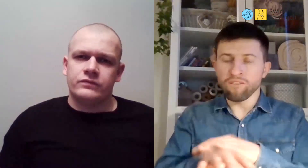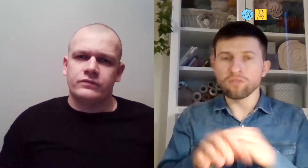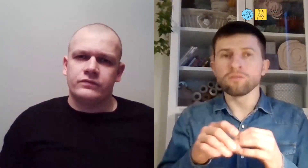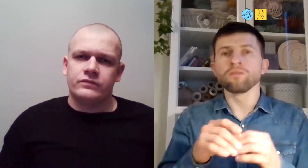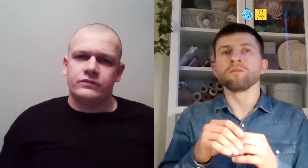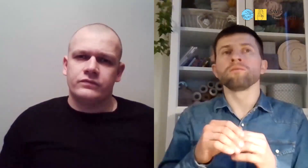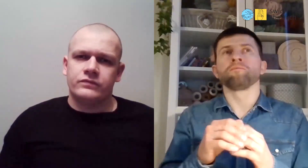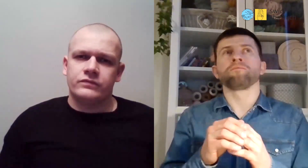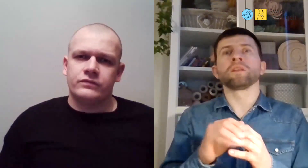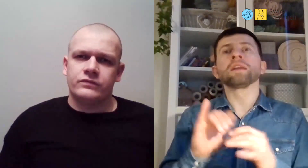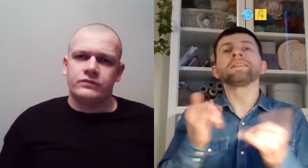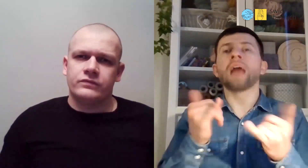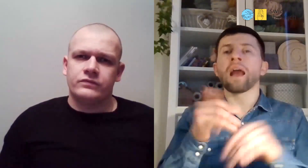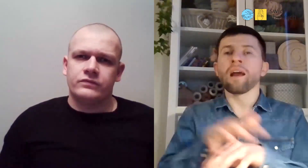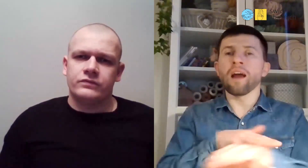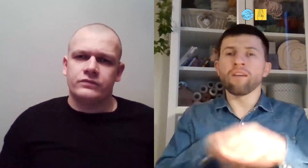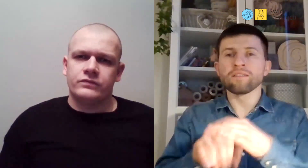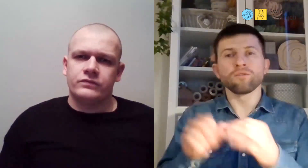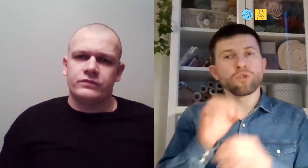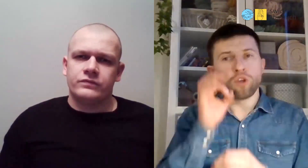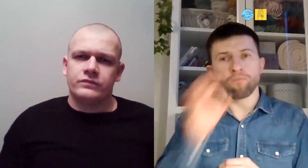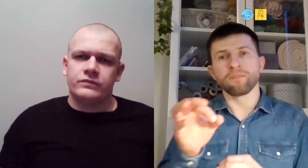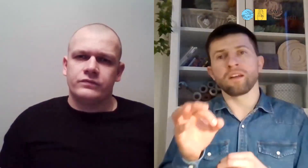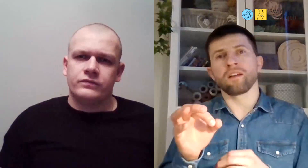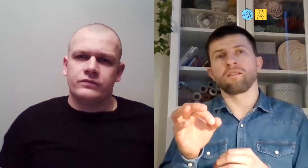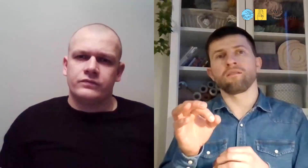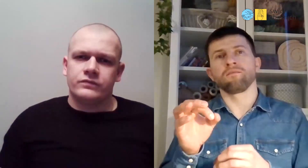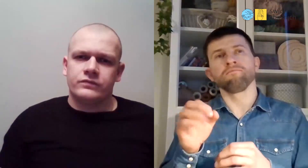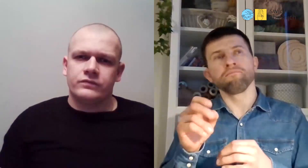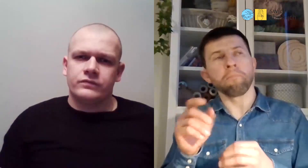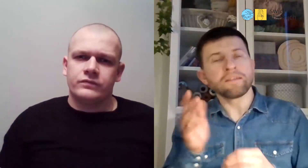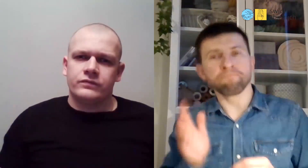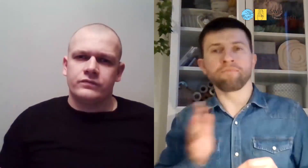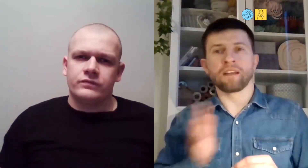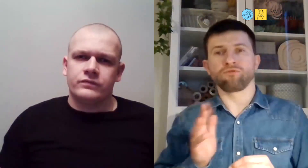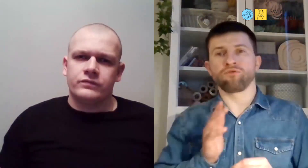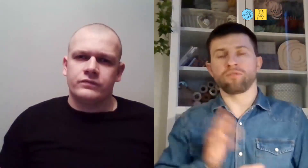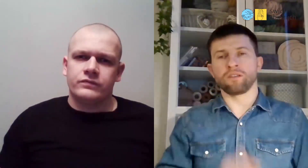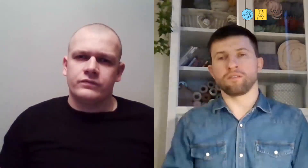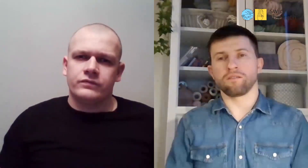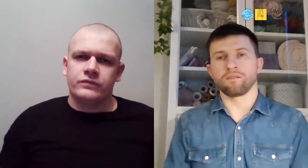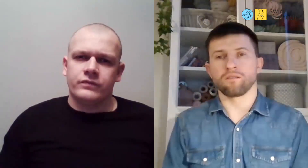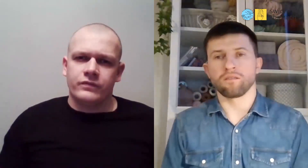Jakie rękawiczki są dobre, bezpieczne?